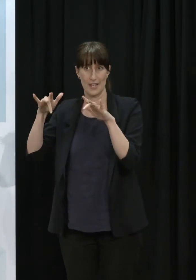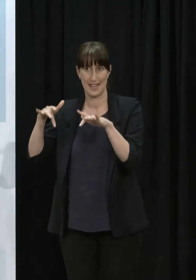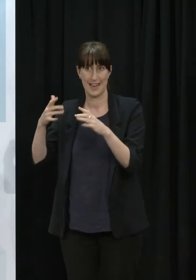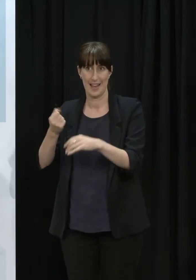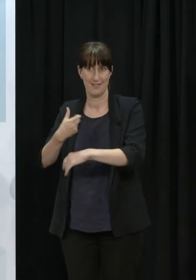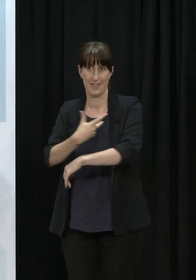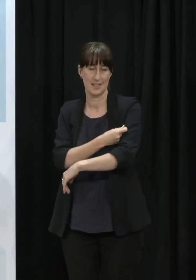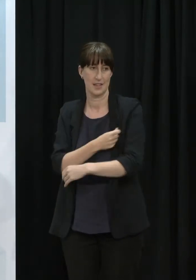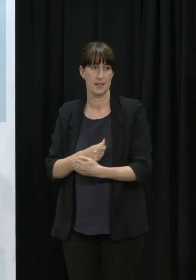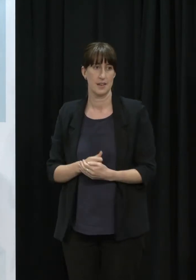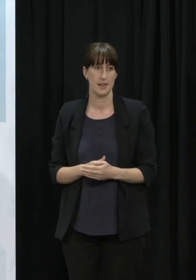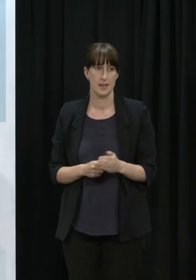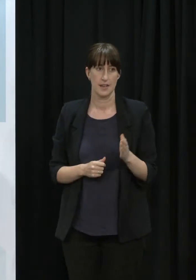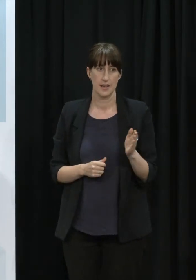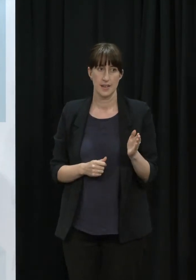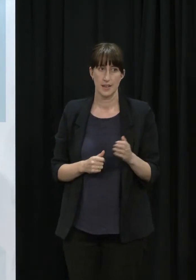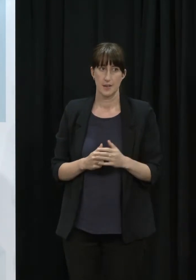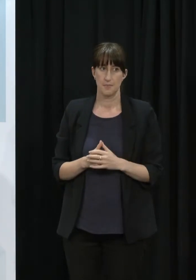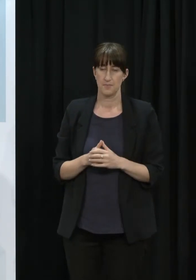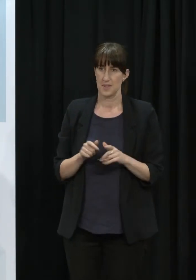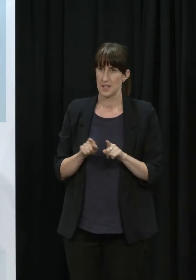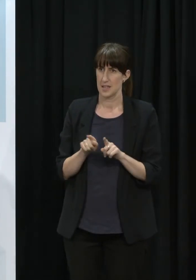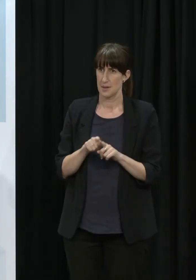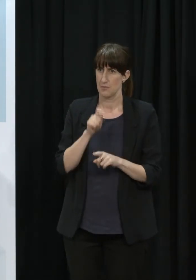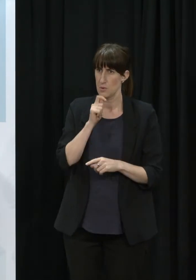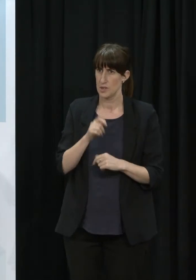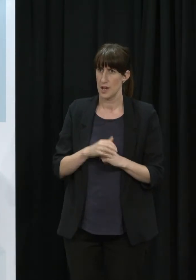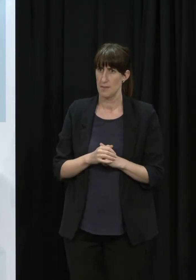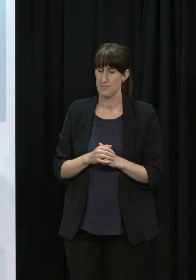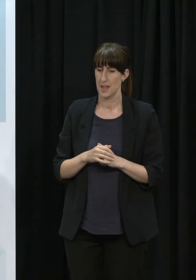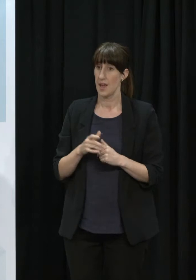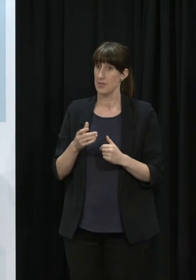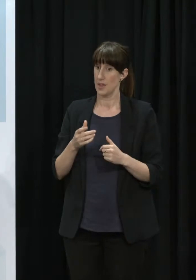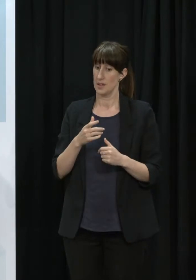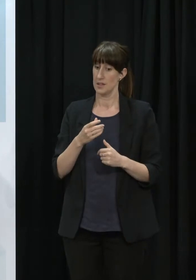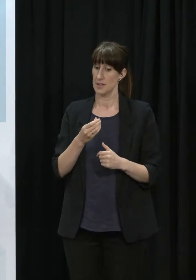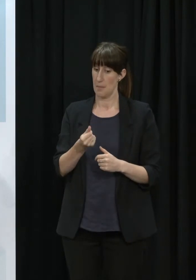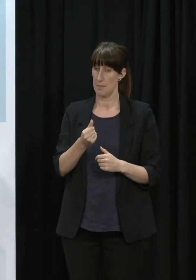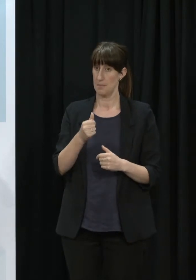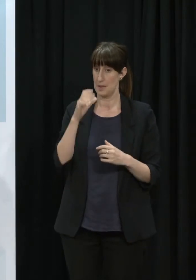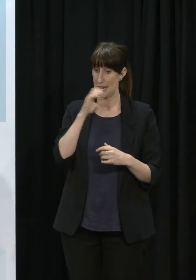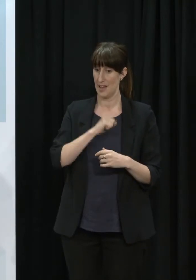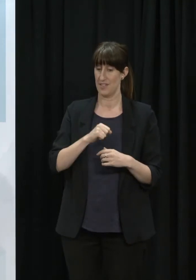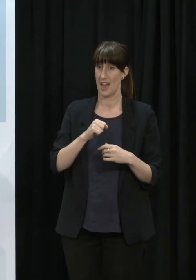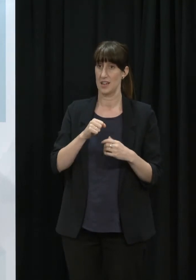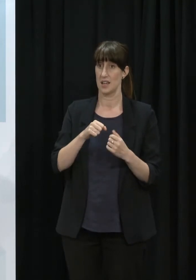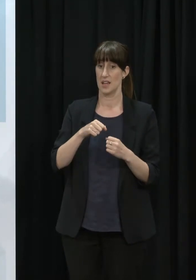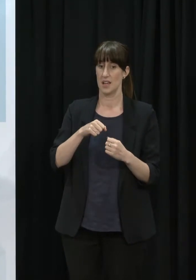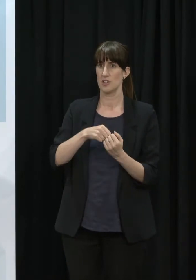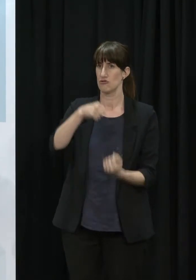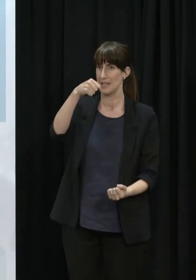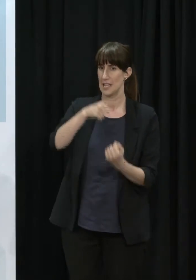toro atu ki nga tamariki engari kia tae atu ano ki etahi ko nga